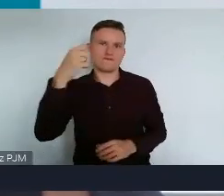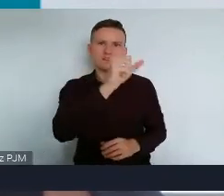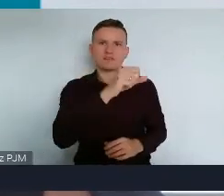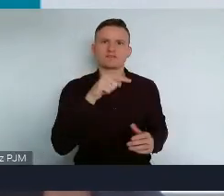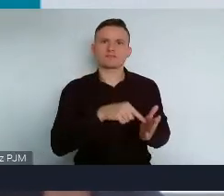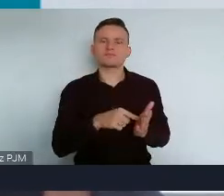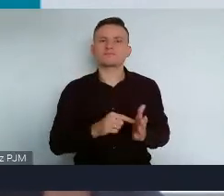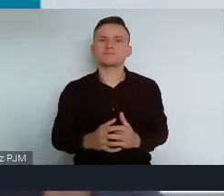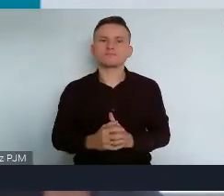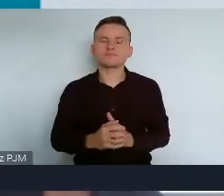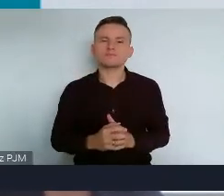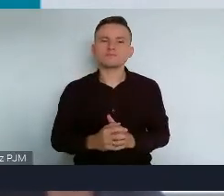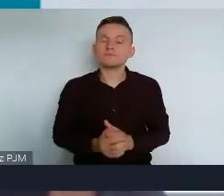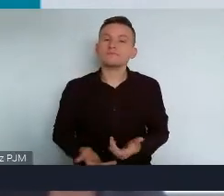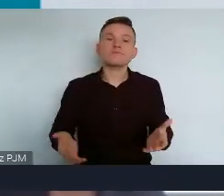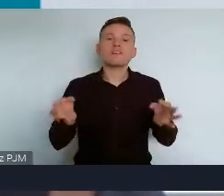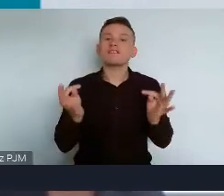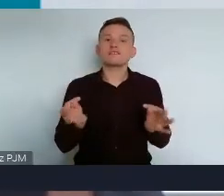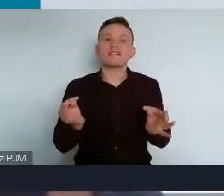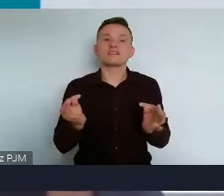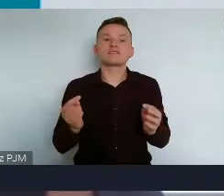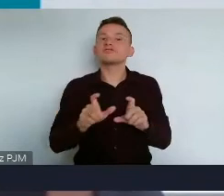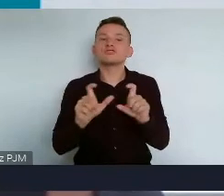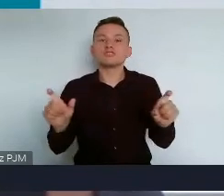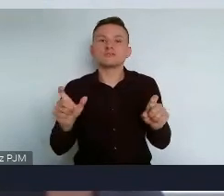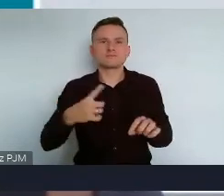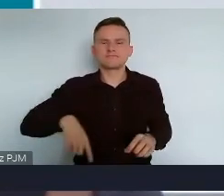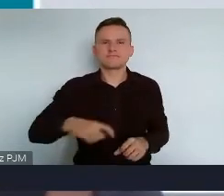i przed nami czas wytężonej pracy.